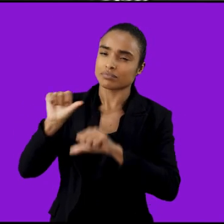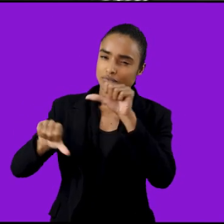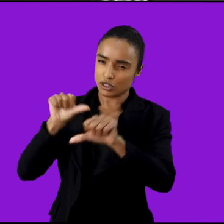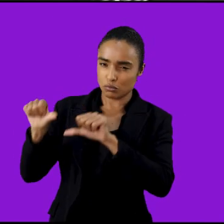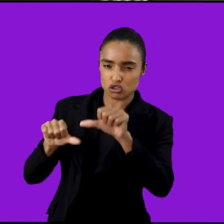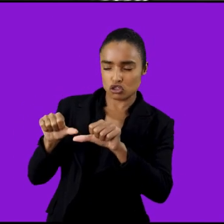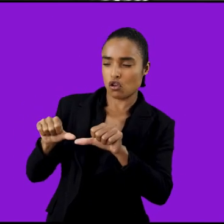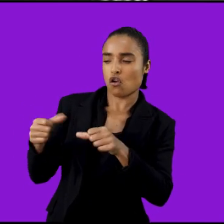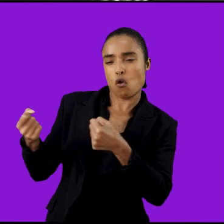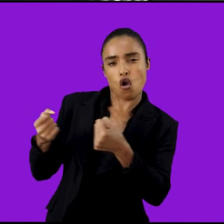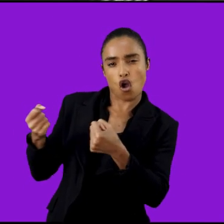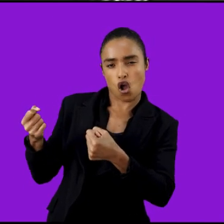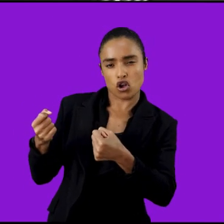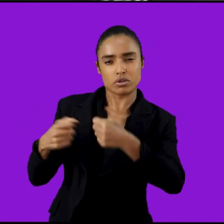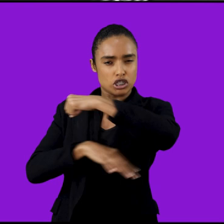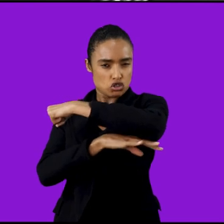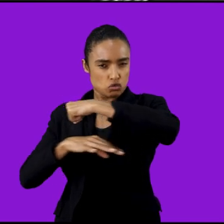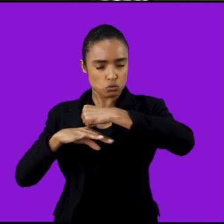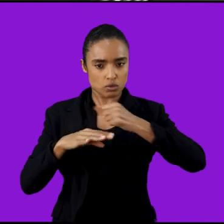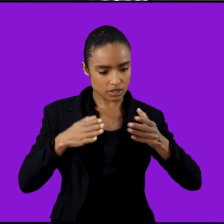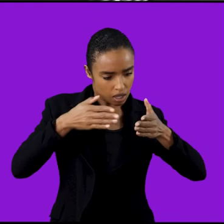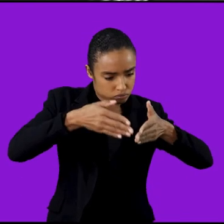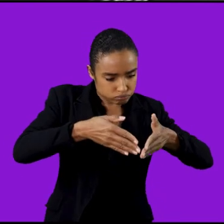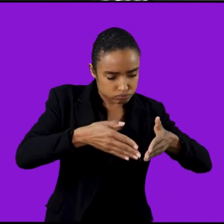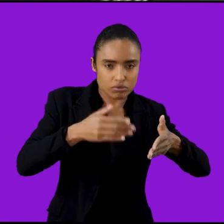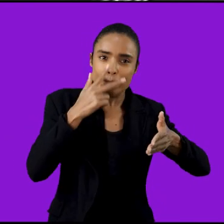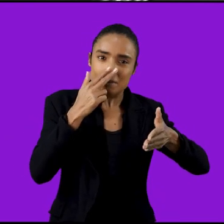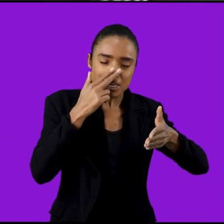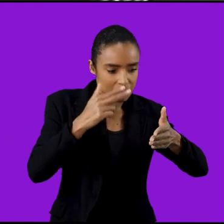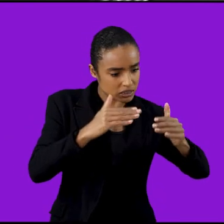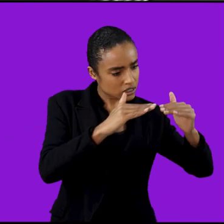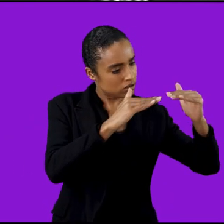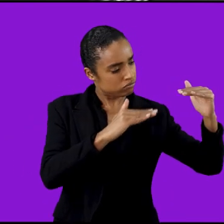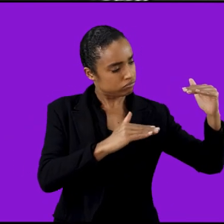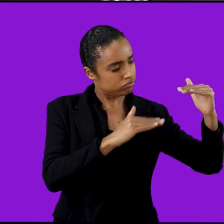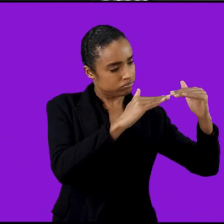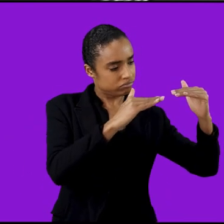o. Quando mudou o ônibus, né? Ele tinha aquela parte mais baixa. E a parte mais alta. Sim Em cima, né? Na entrada e na saída